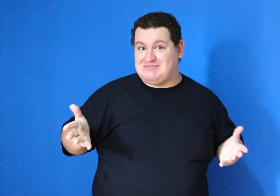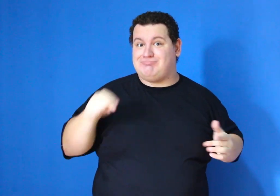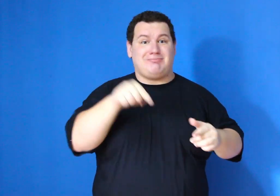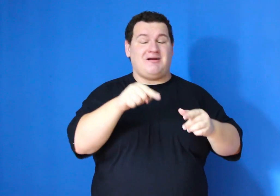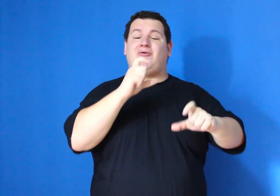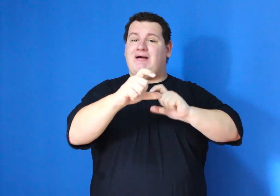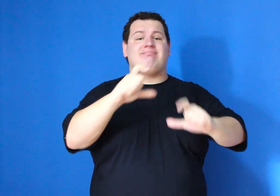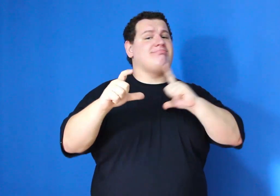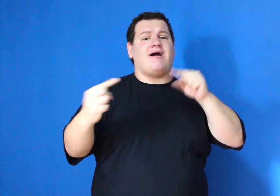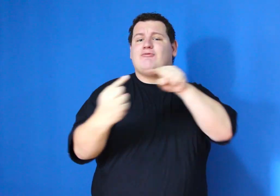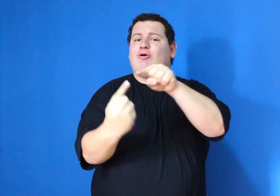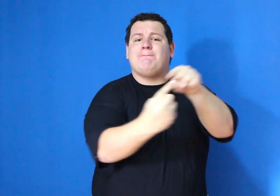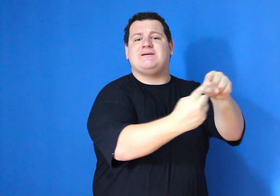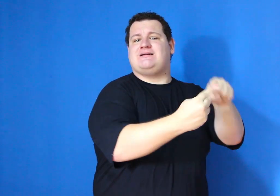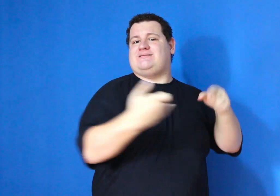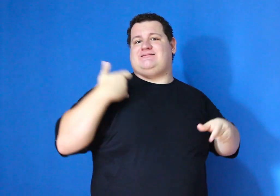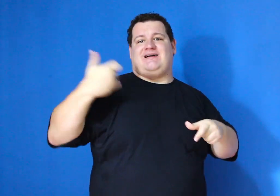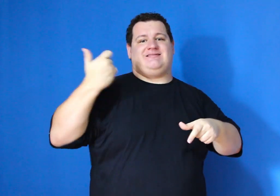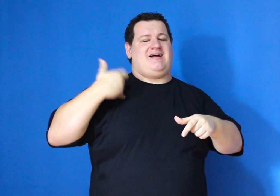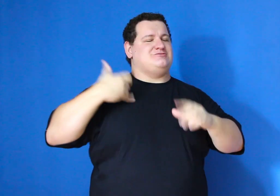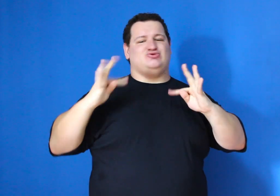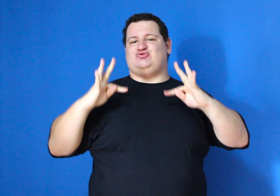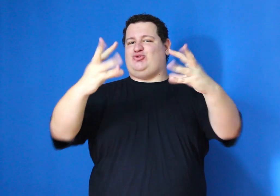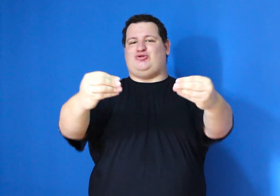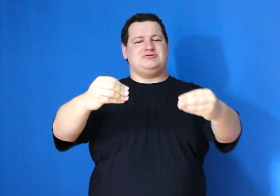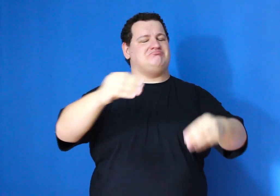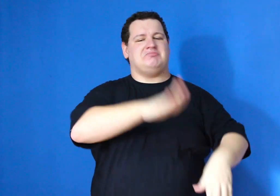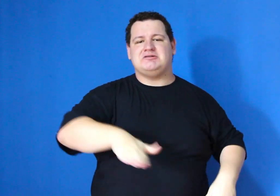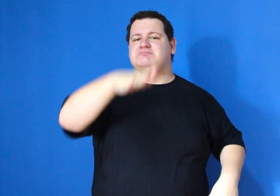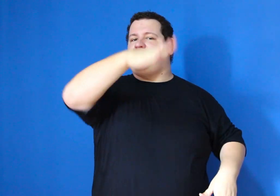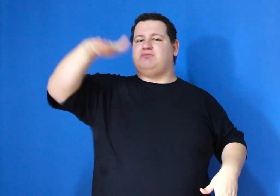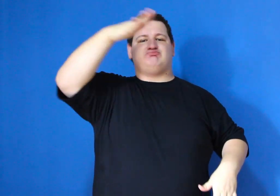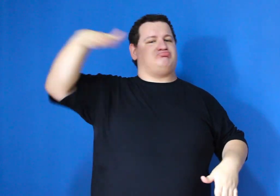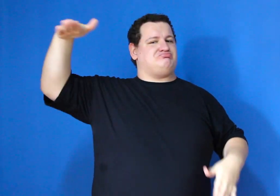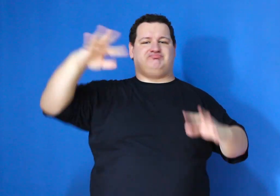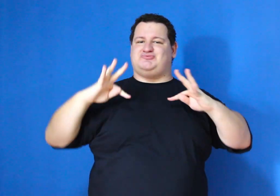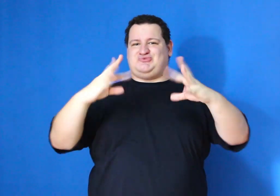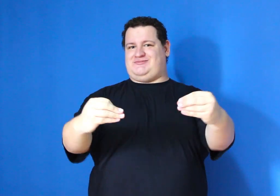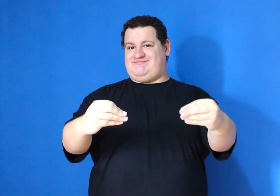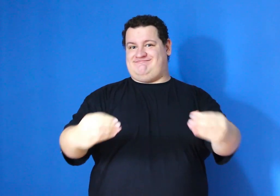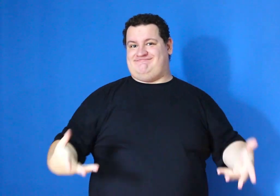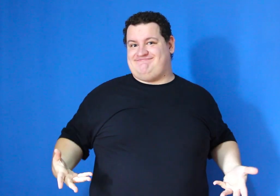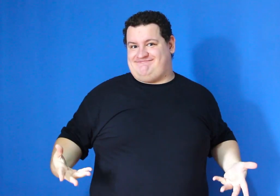Os vários quadrinhos têm seu público alvo.